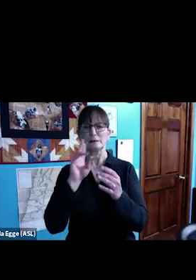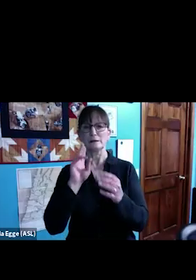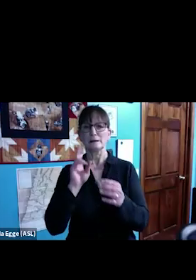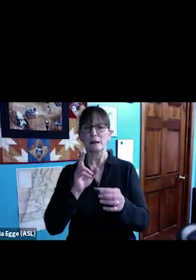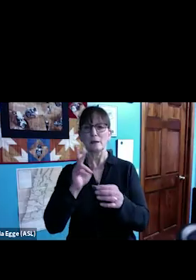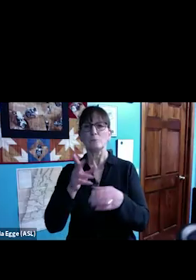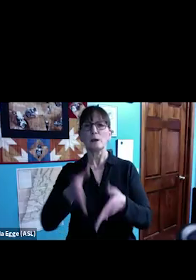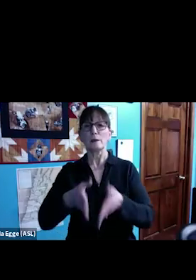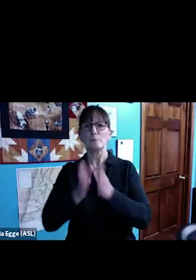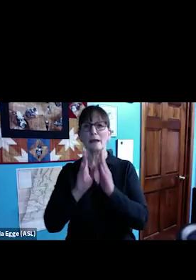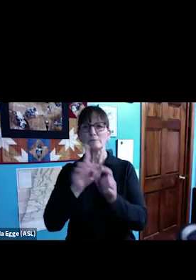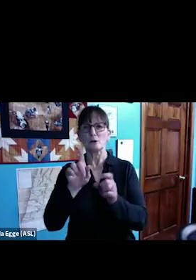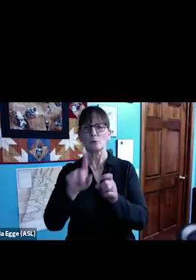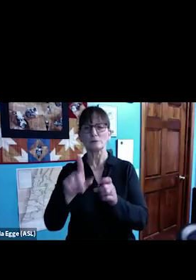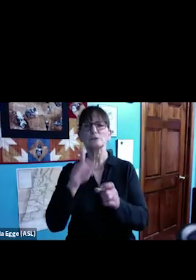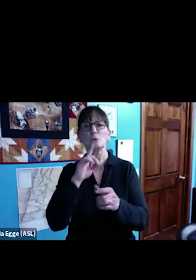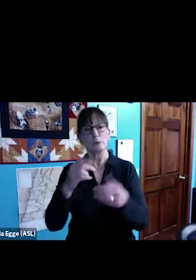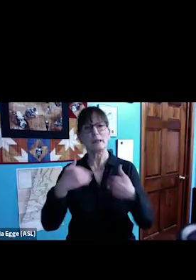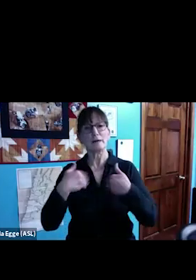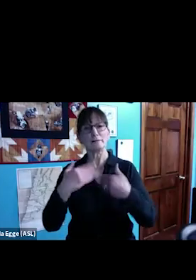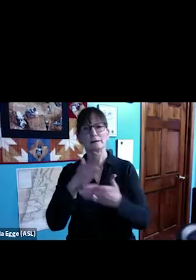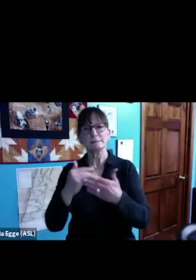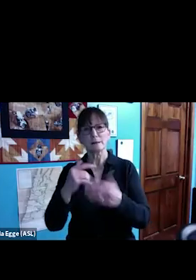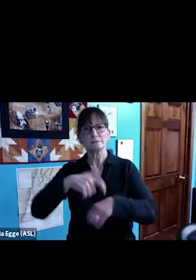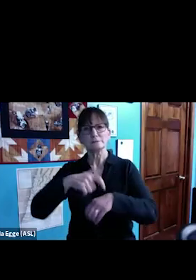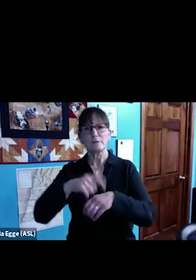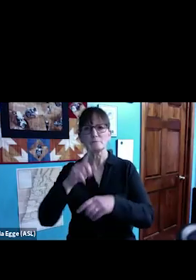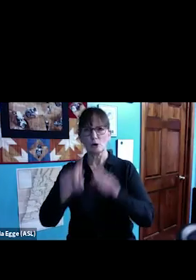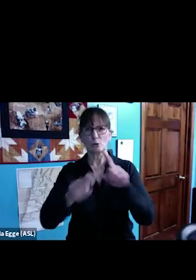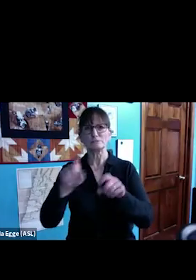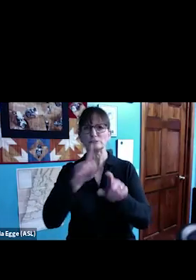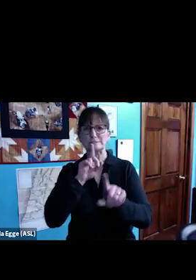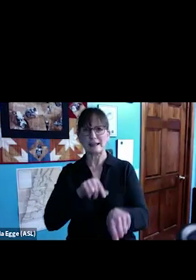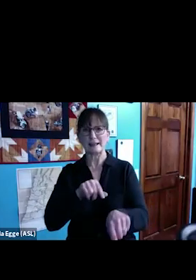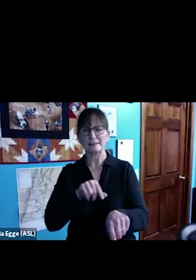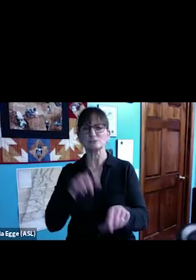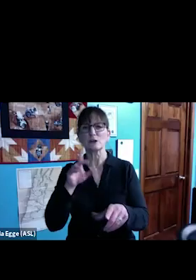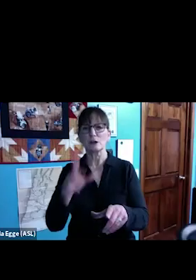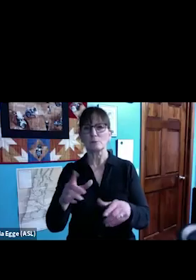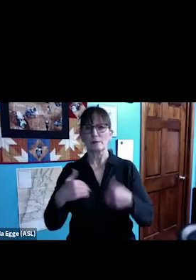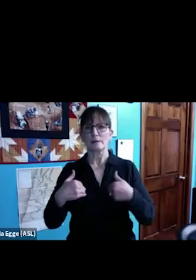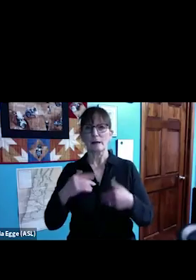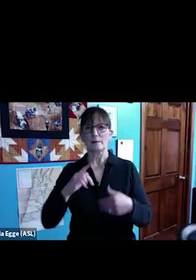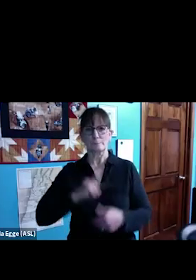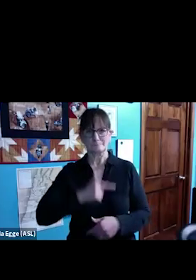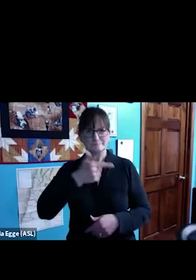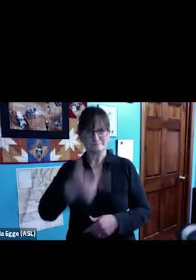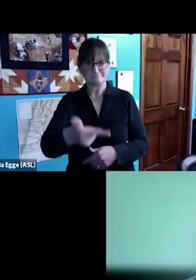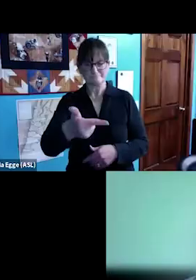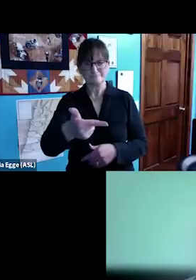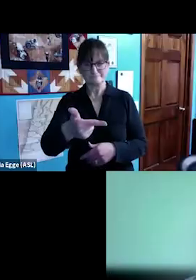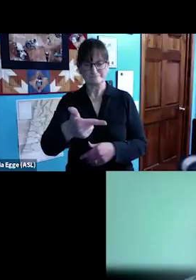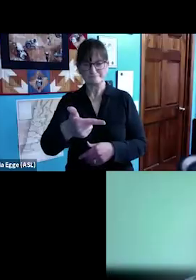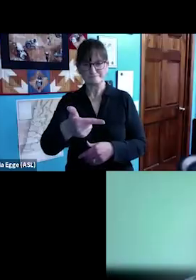y el cliente acuerda que está interesado en SOAR, comenzamos a trabajar en esa hoja de trabajo inicial.